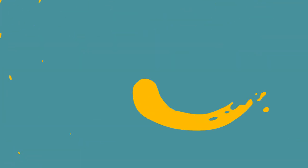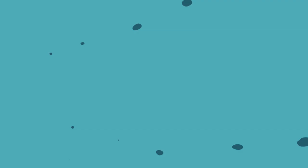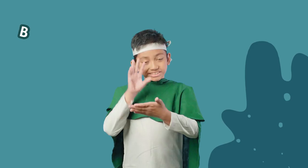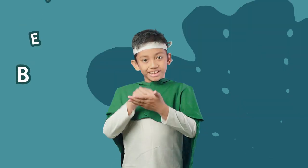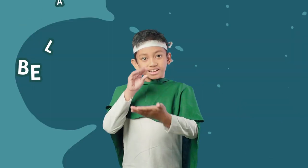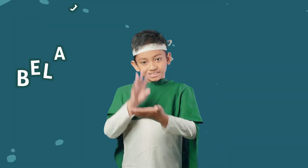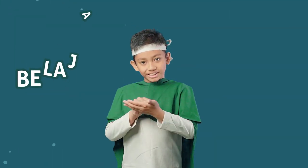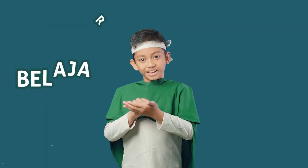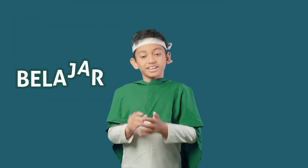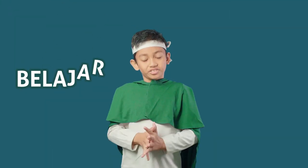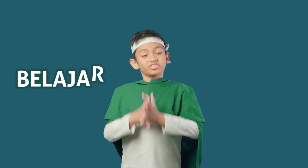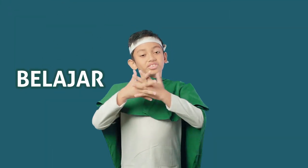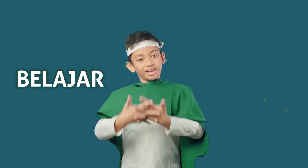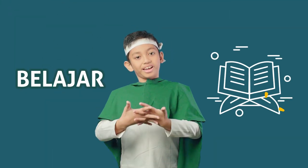Belajar Qur'an